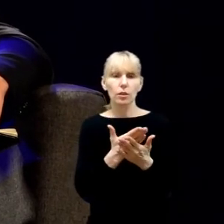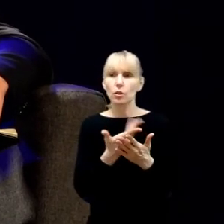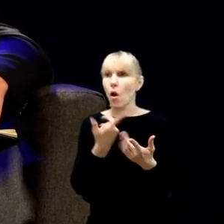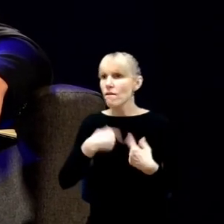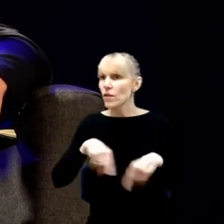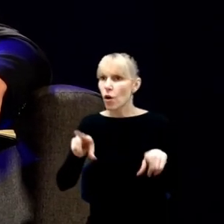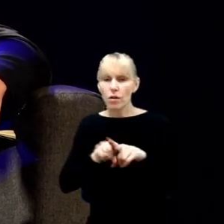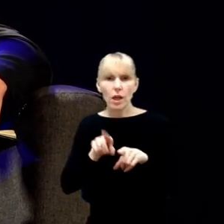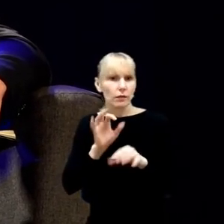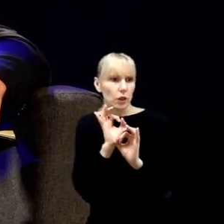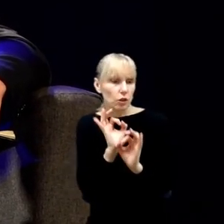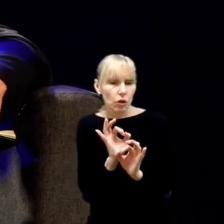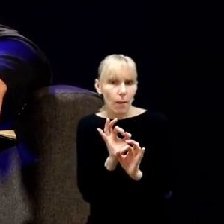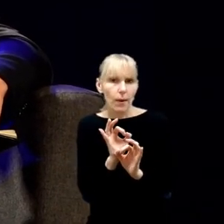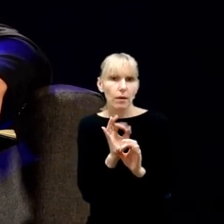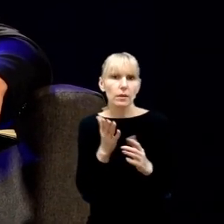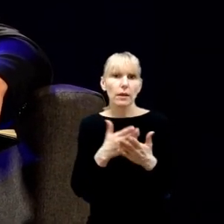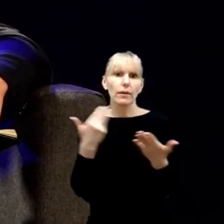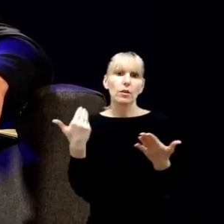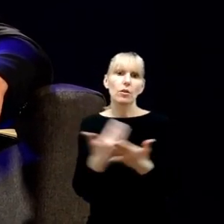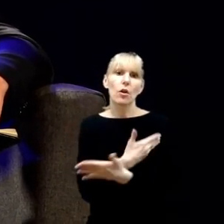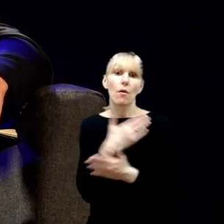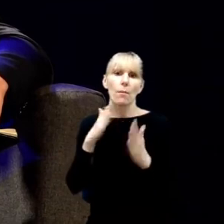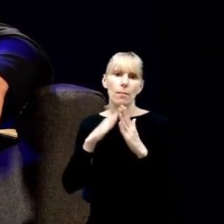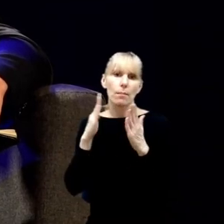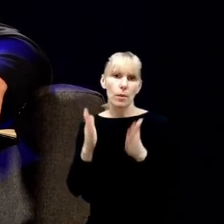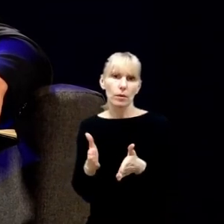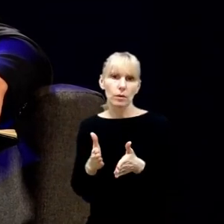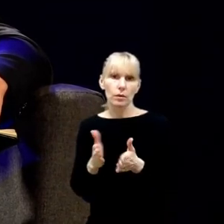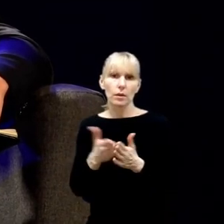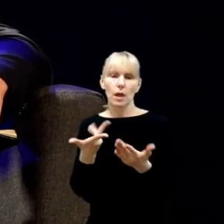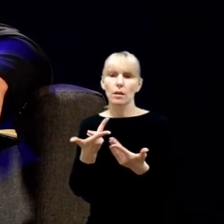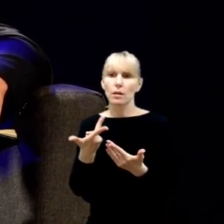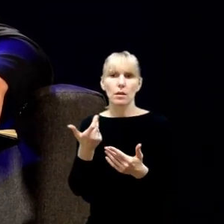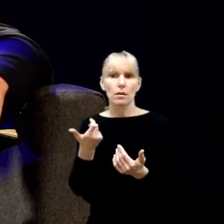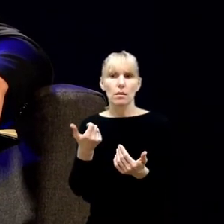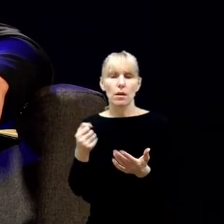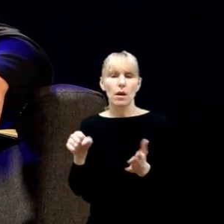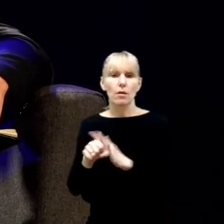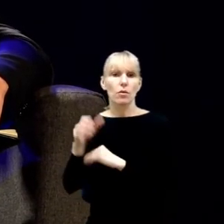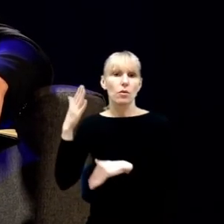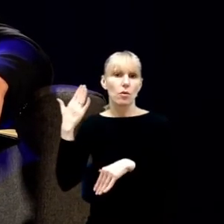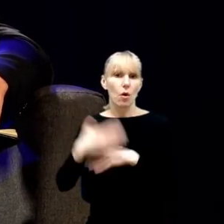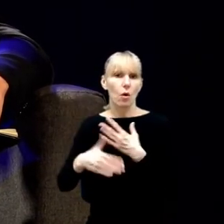i nawet nowe budynki postawione przez was nie do końca może spełniają te jakościowe...